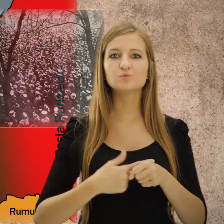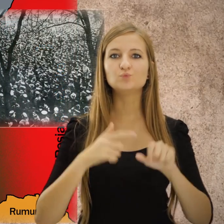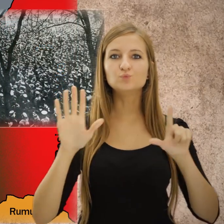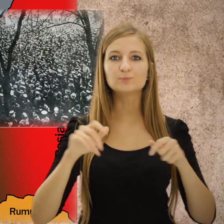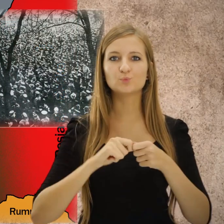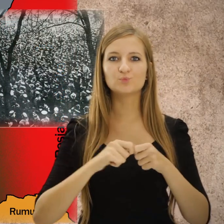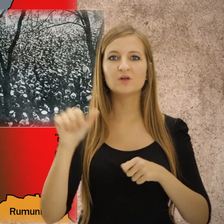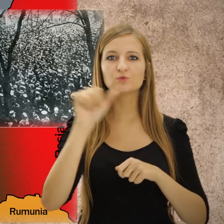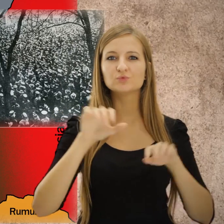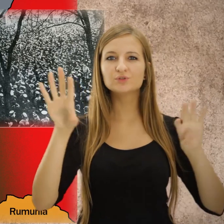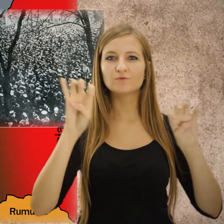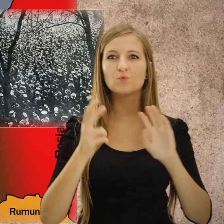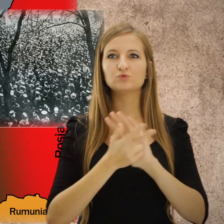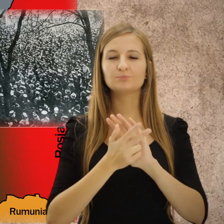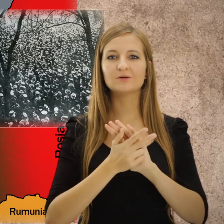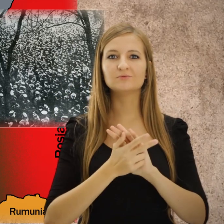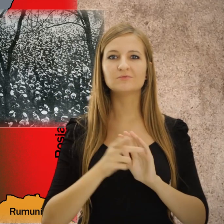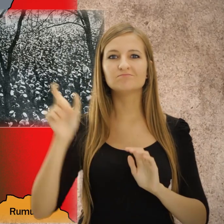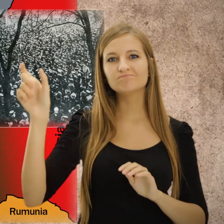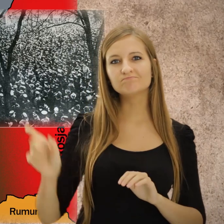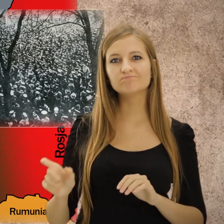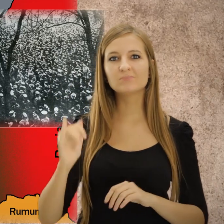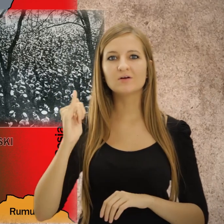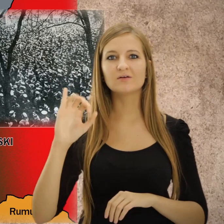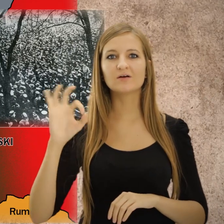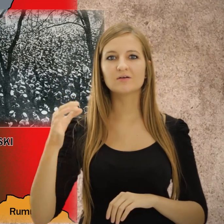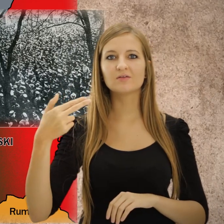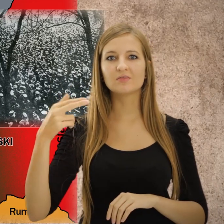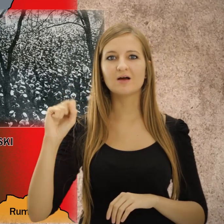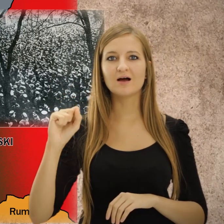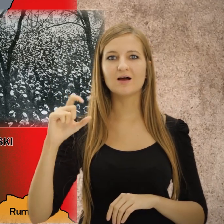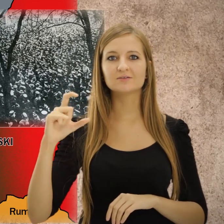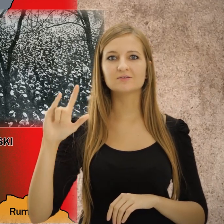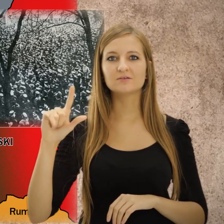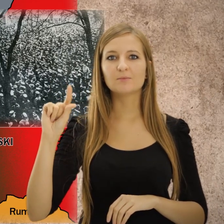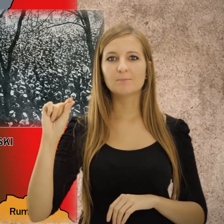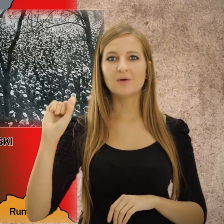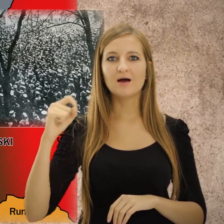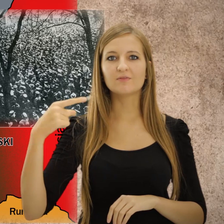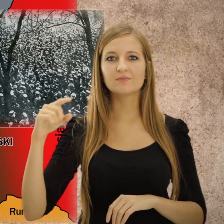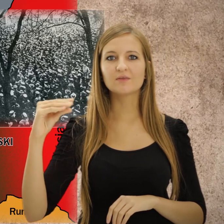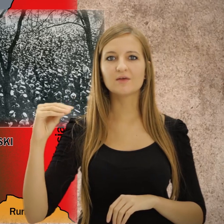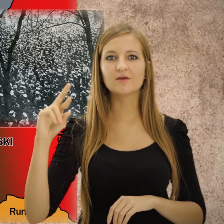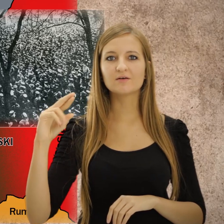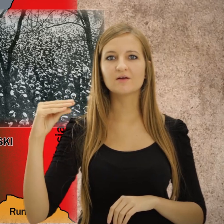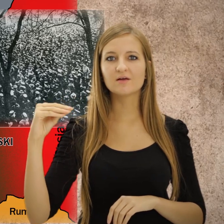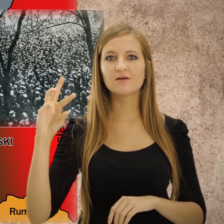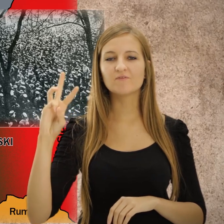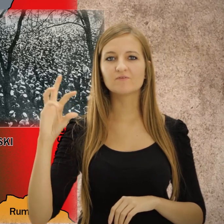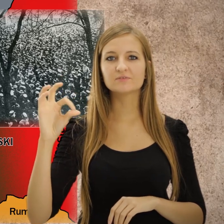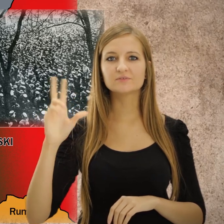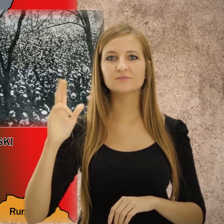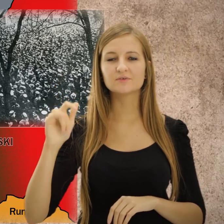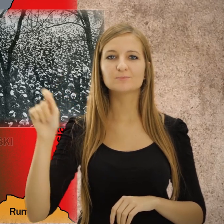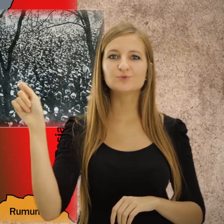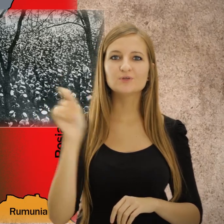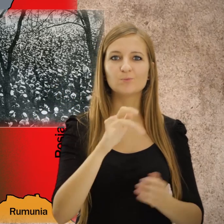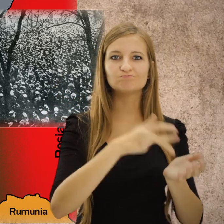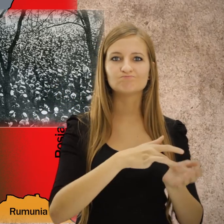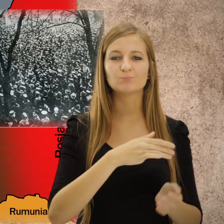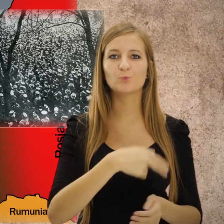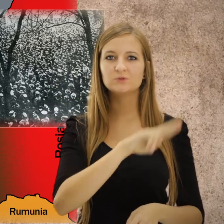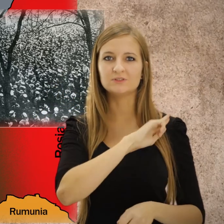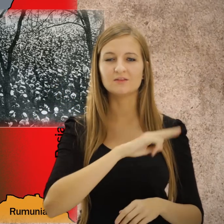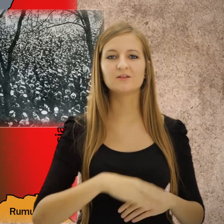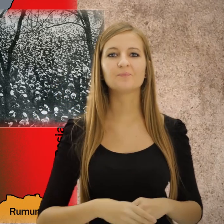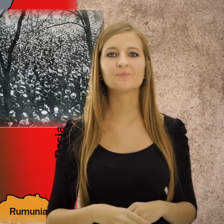27 grudnia 1918 roku do Poznania przyjechał Ignacy Paderewski.